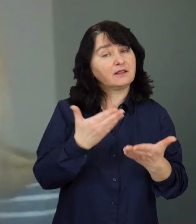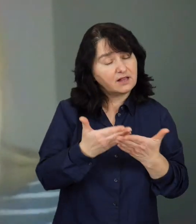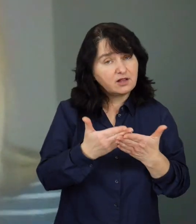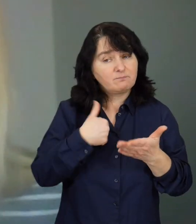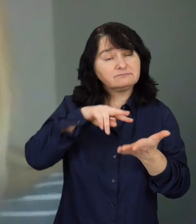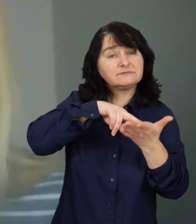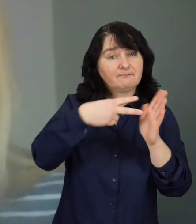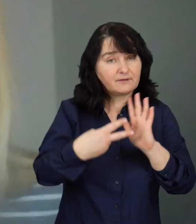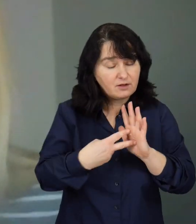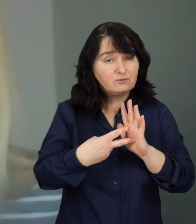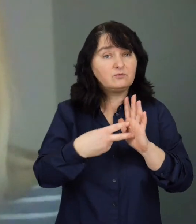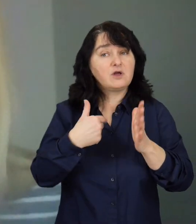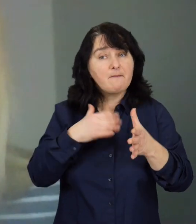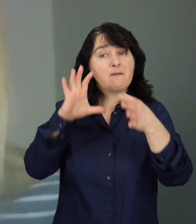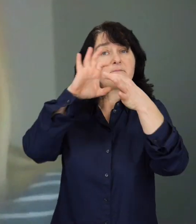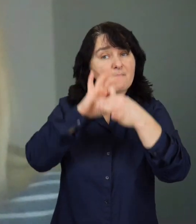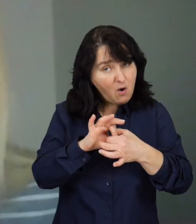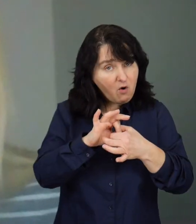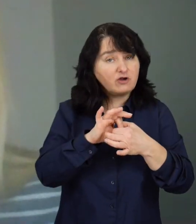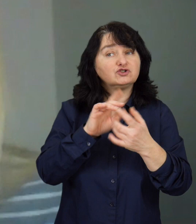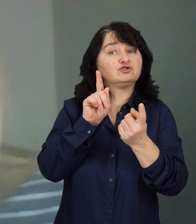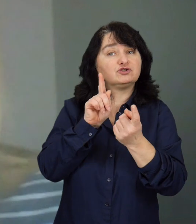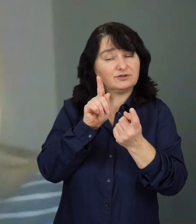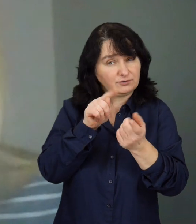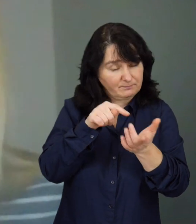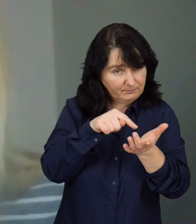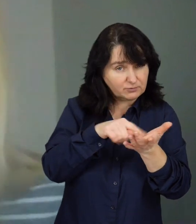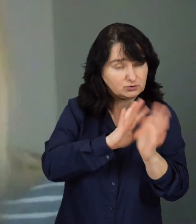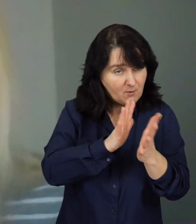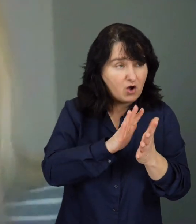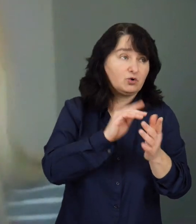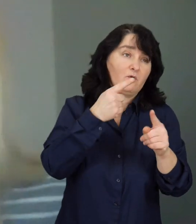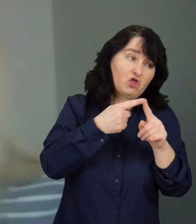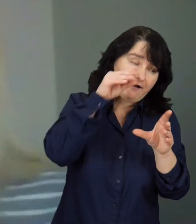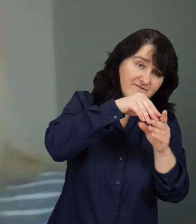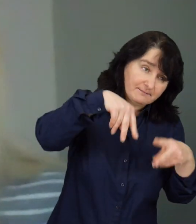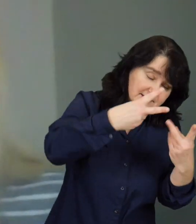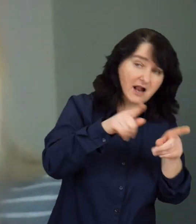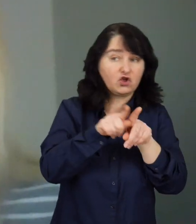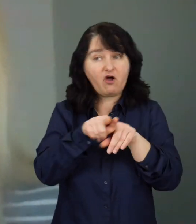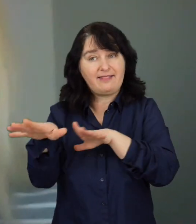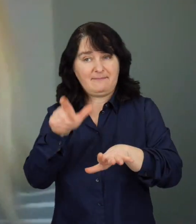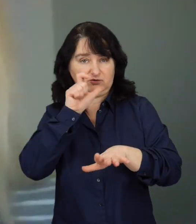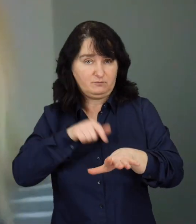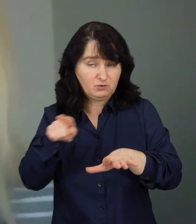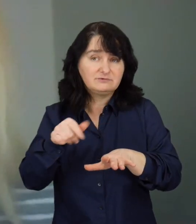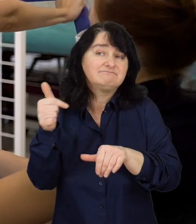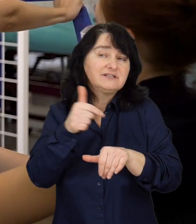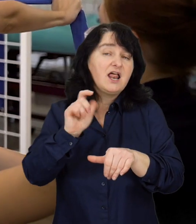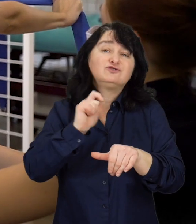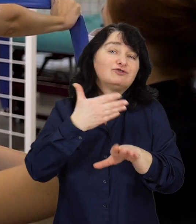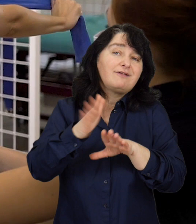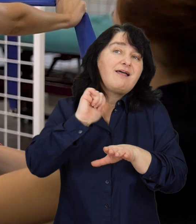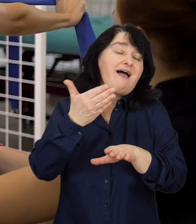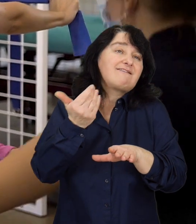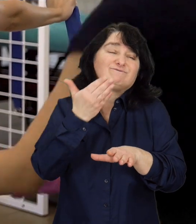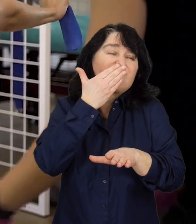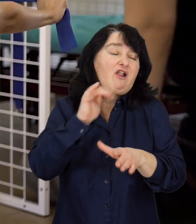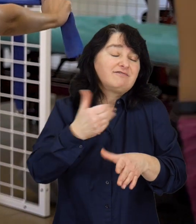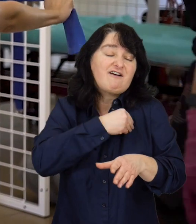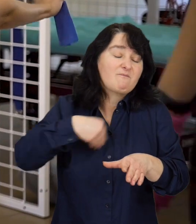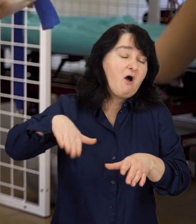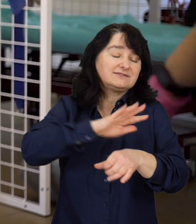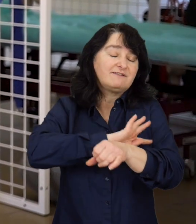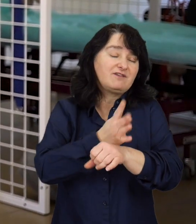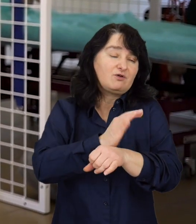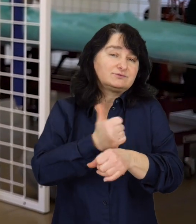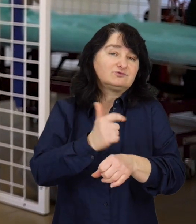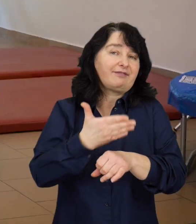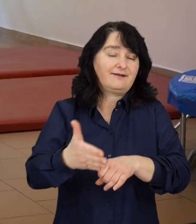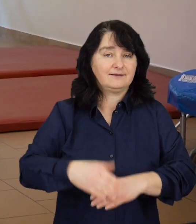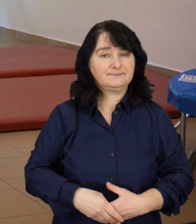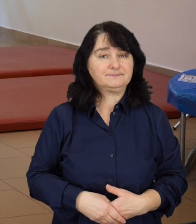Zaplanowaliśmy łączenie tych spotkań, częściowo zdalnie, częściowo stacjonarnie w zależności od tego, jak będzie się rozwijała sytuacja epidemiologiczna w naszym kraju.